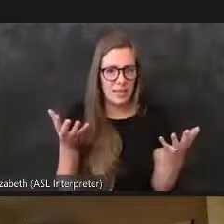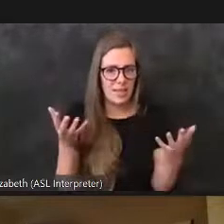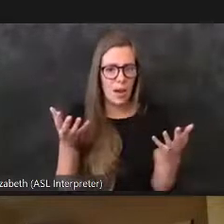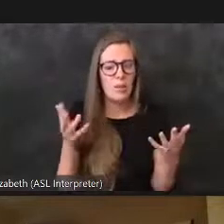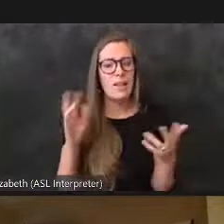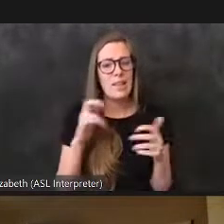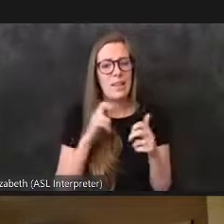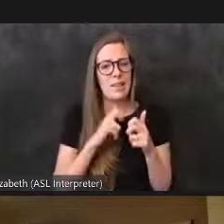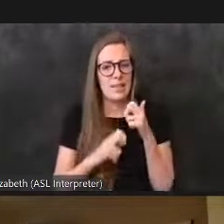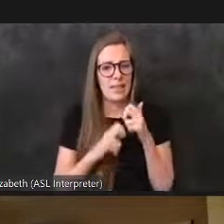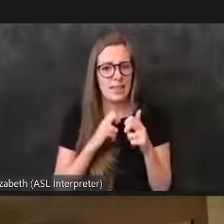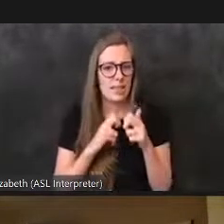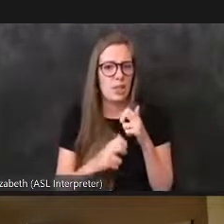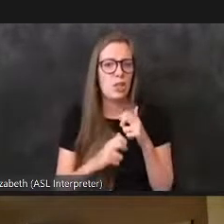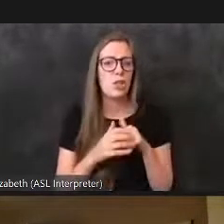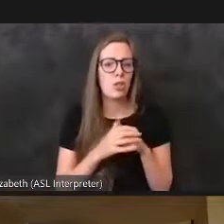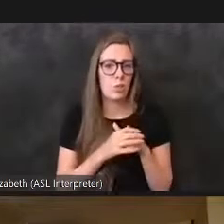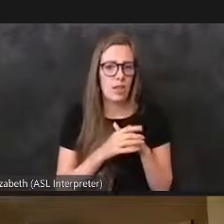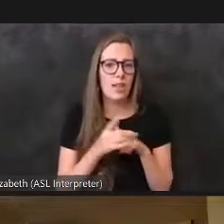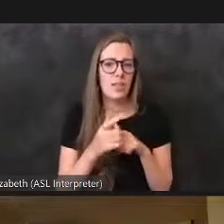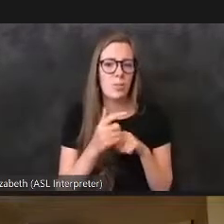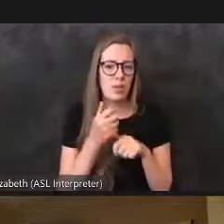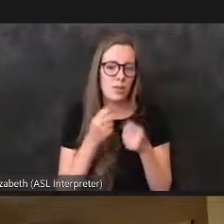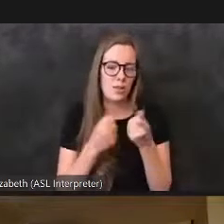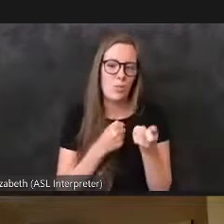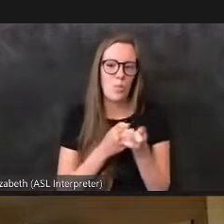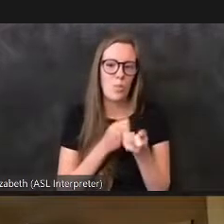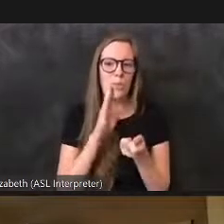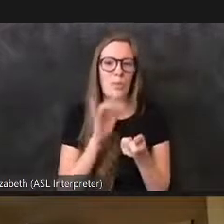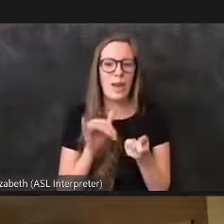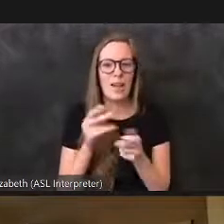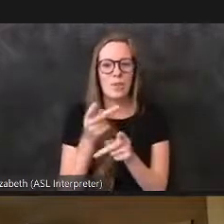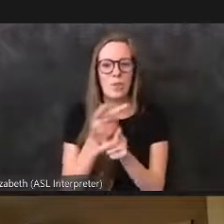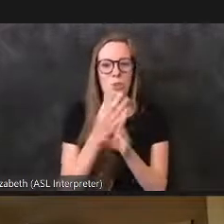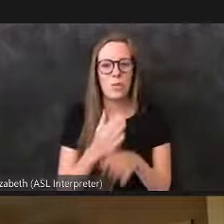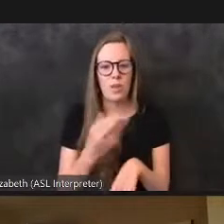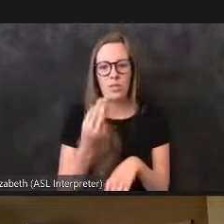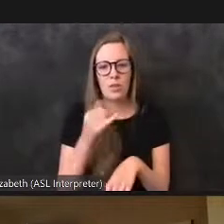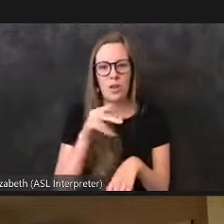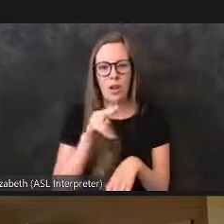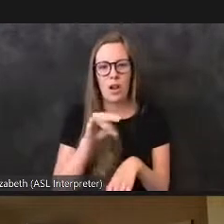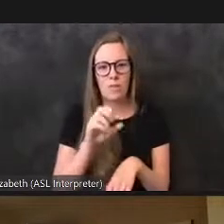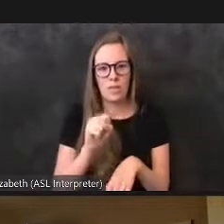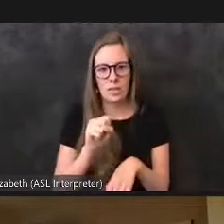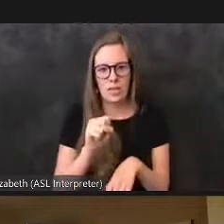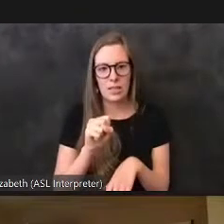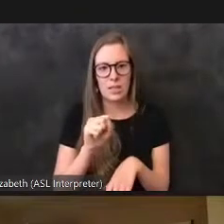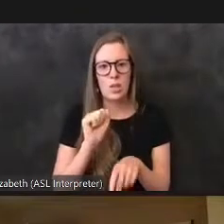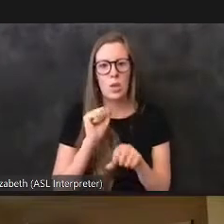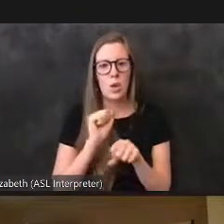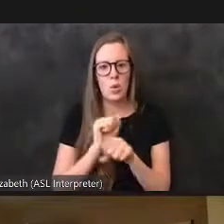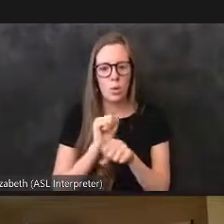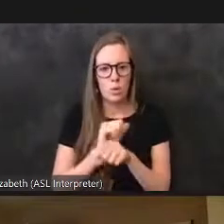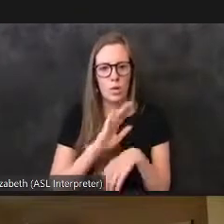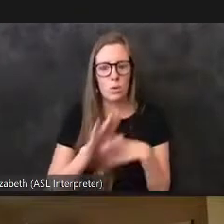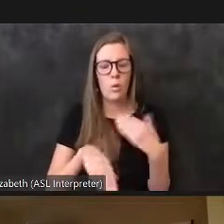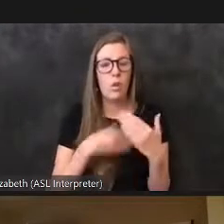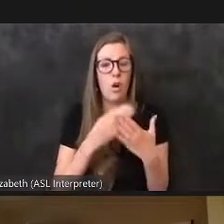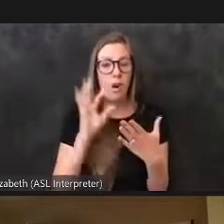Y por cierto, esa ha sido una asignación que ha sido la campeón, la supervisora Hopkins y estamos trabajando los centros calificados generalmente a través del